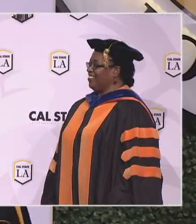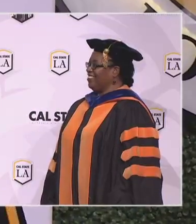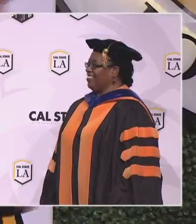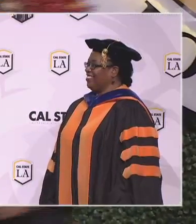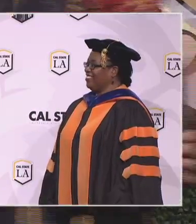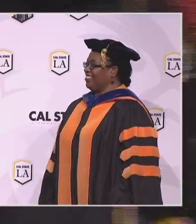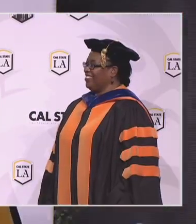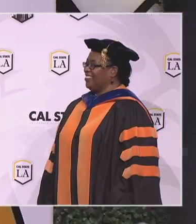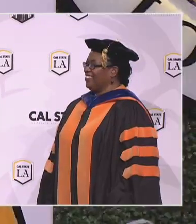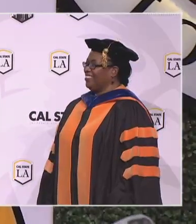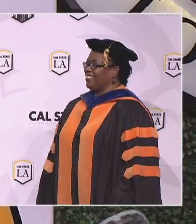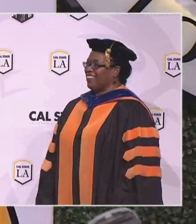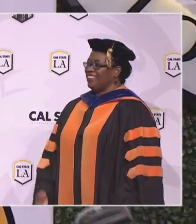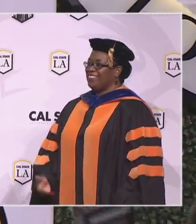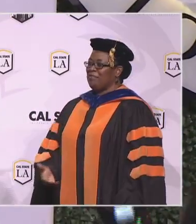BACHELOR OF SCIENCE MICROBIOLOGY